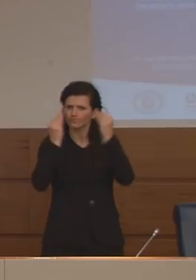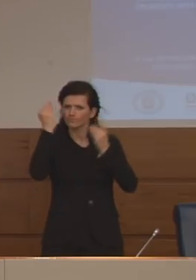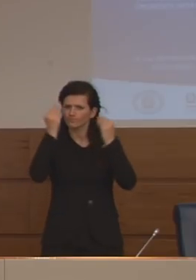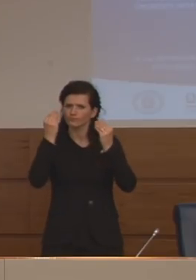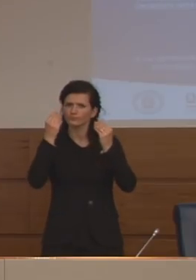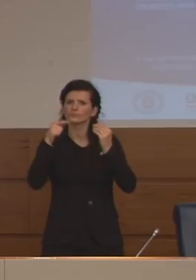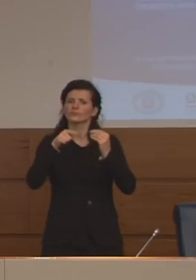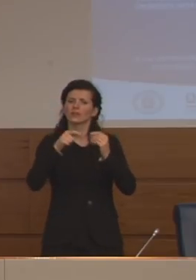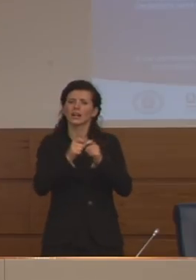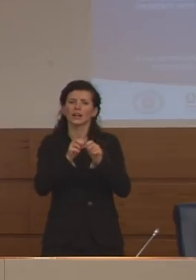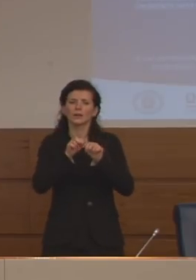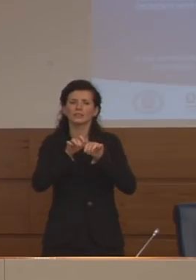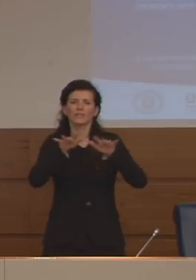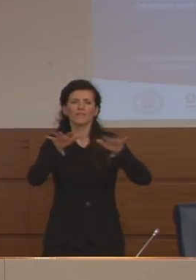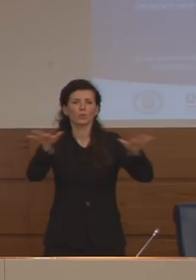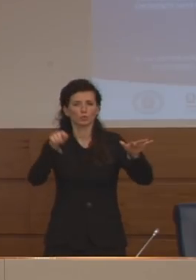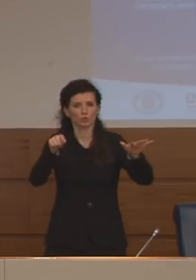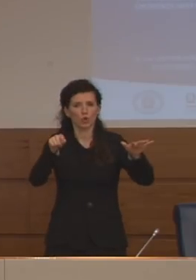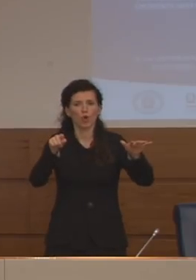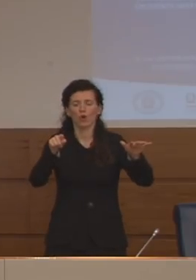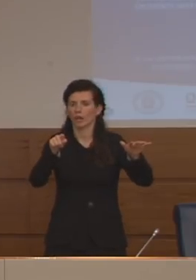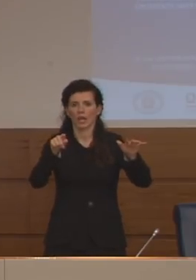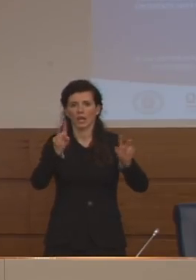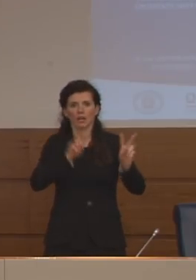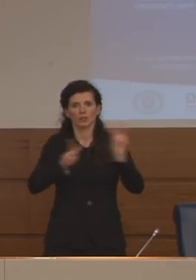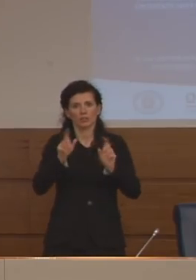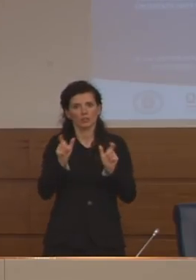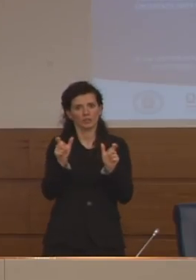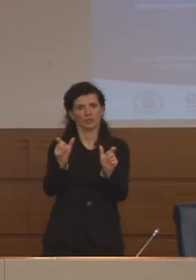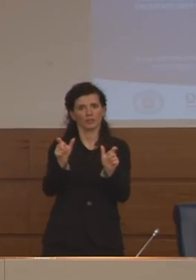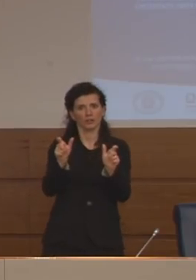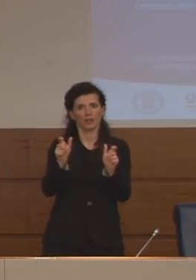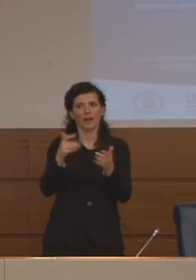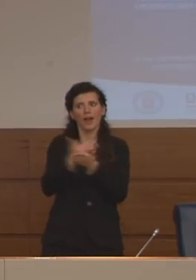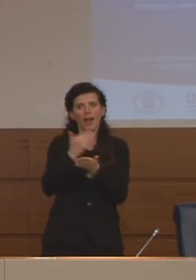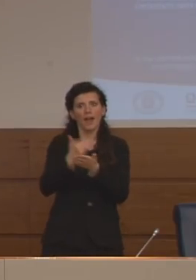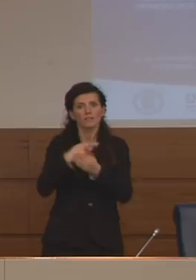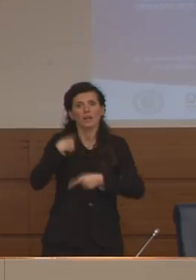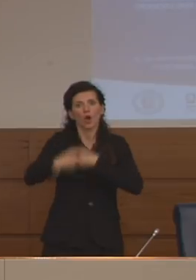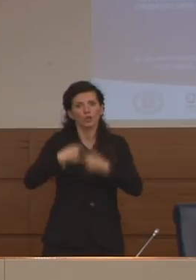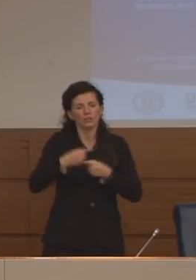la diffusione della malattia, perché è l'unico requisito che ci consente poi di